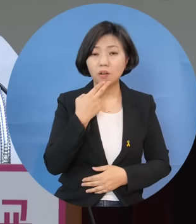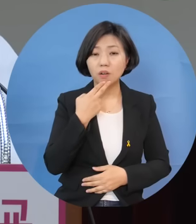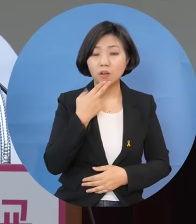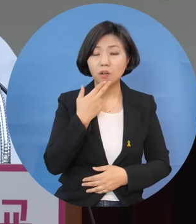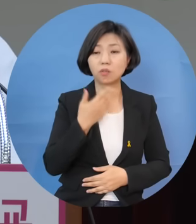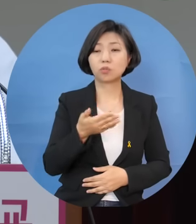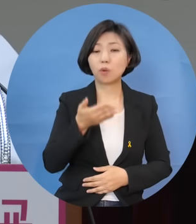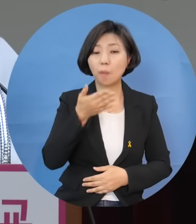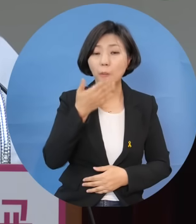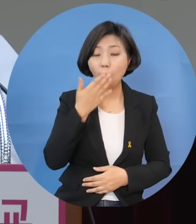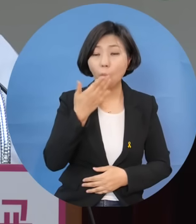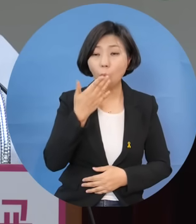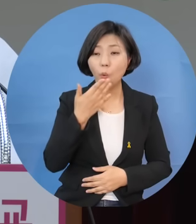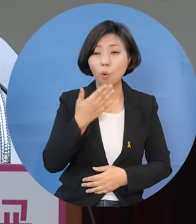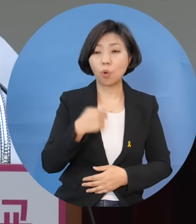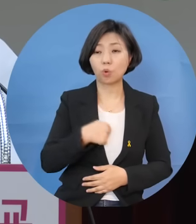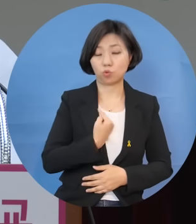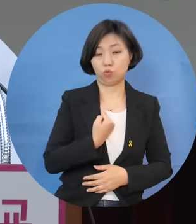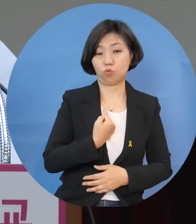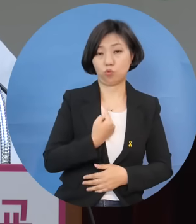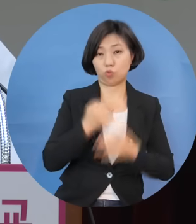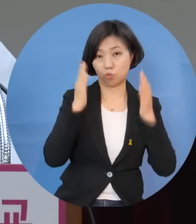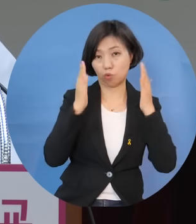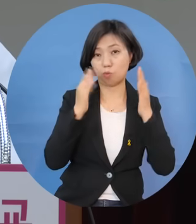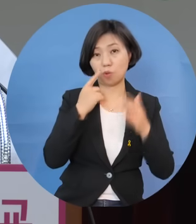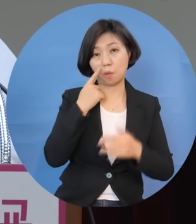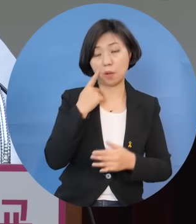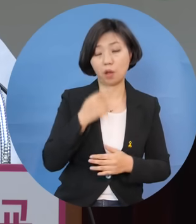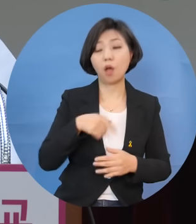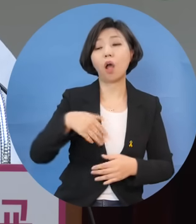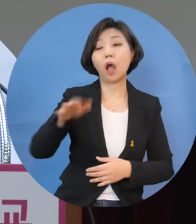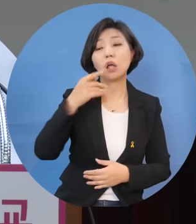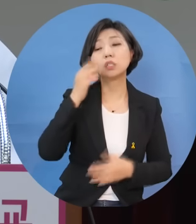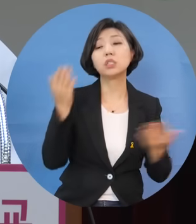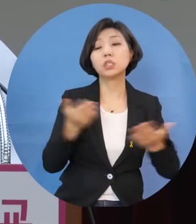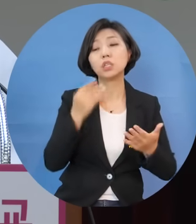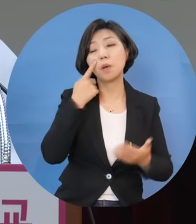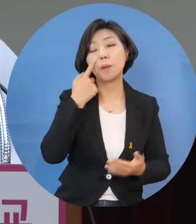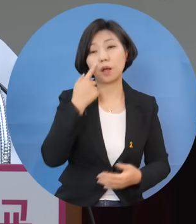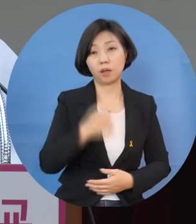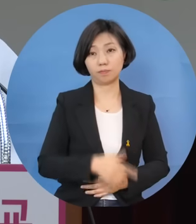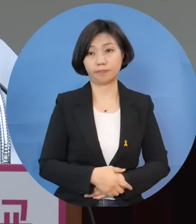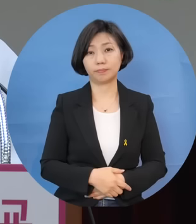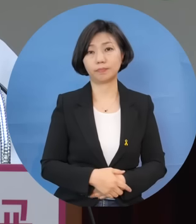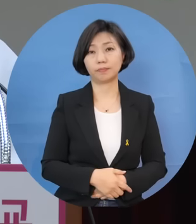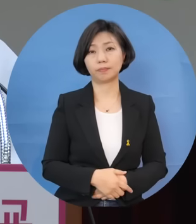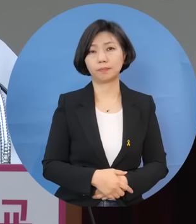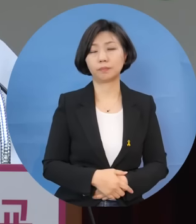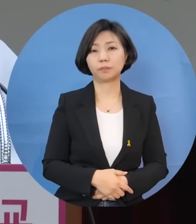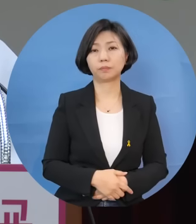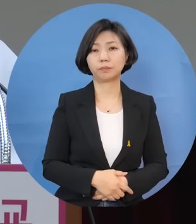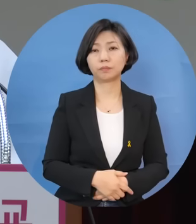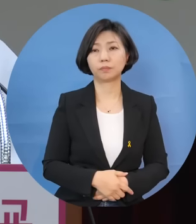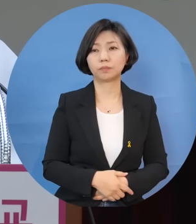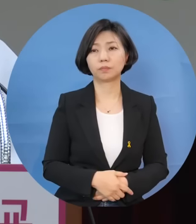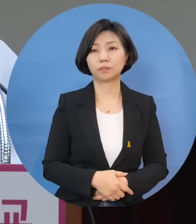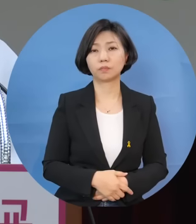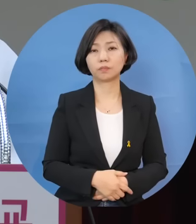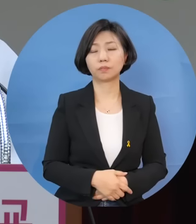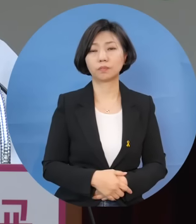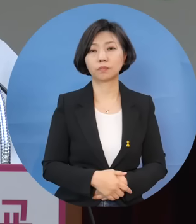네가 먹고 입고 자는 것은 네가 벌어서 해결해야 된다. 그러니 나가서 일해라!